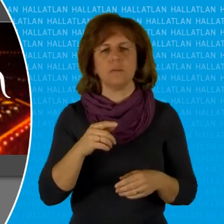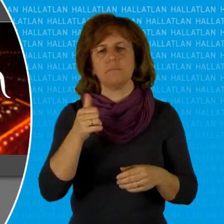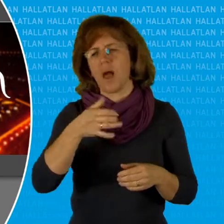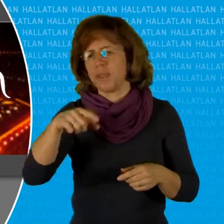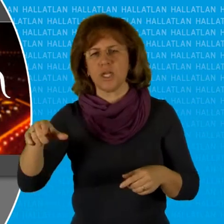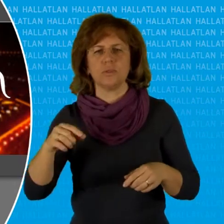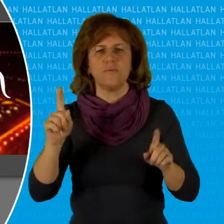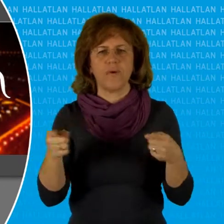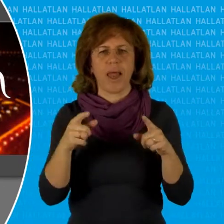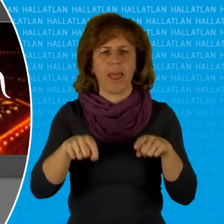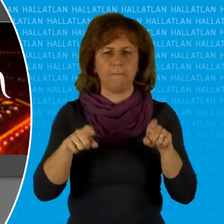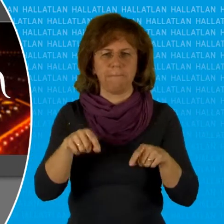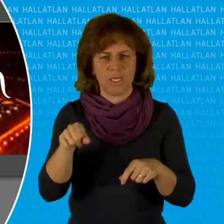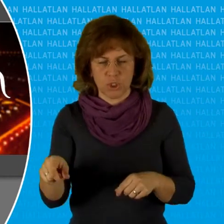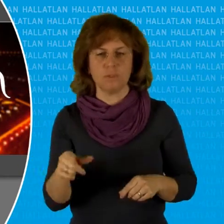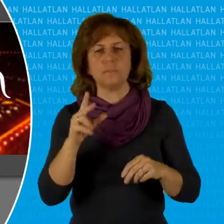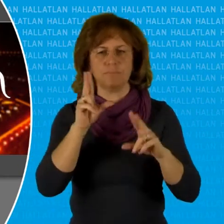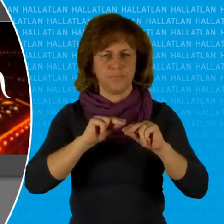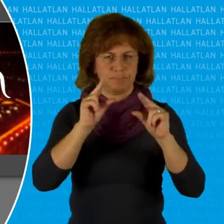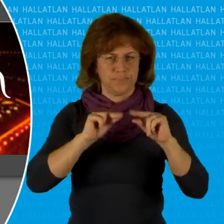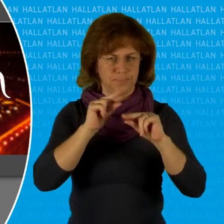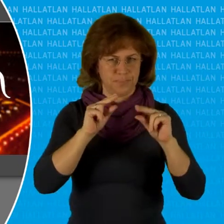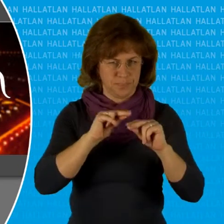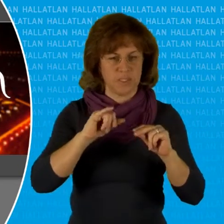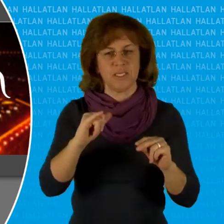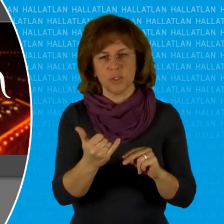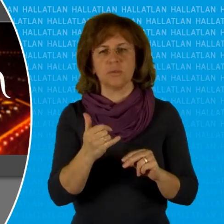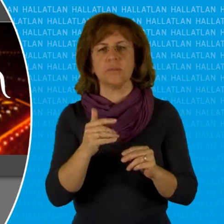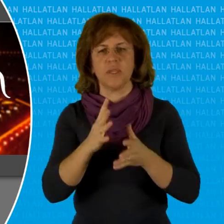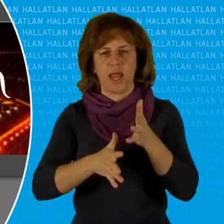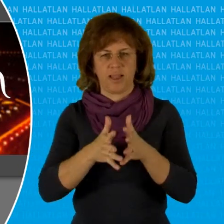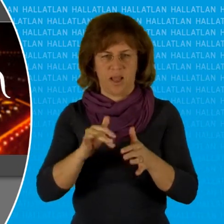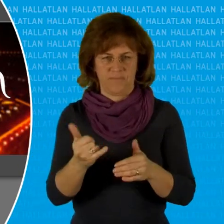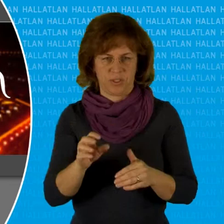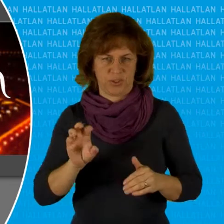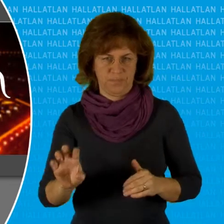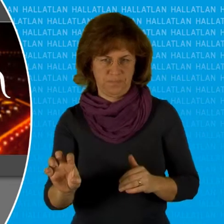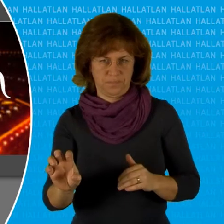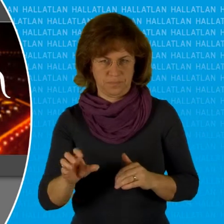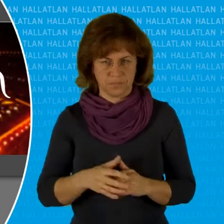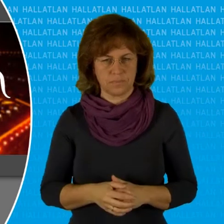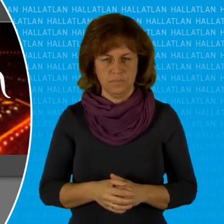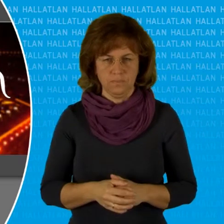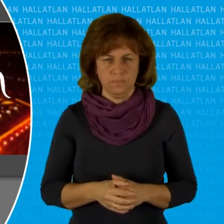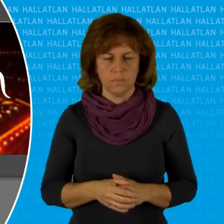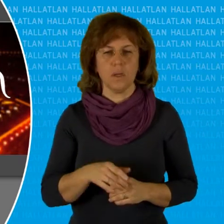az egyes fellépések jelnyelven és hangalámondással is követhetők lesznek.